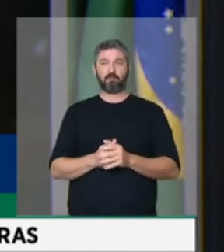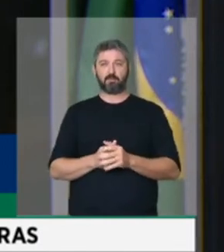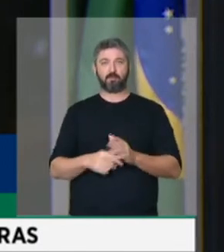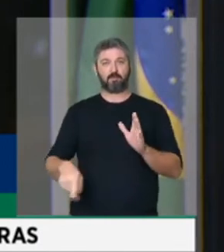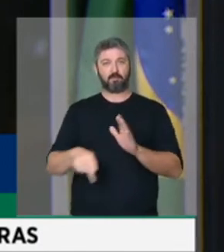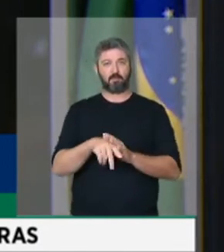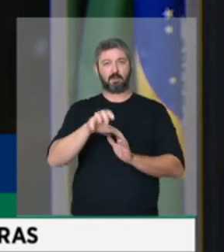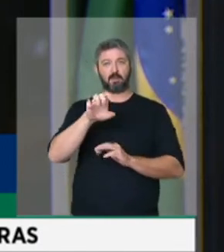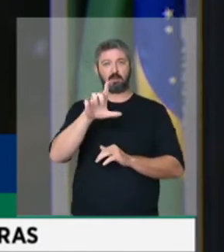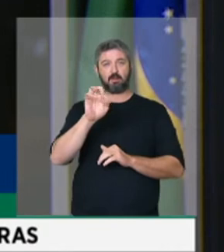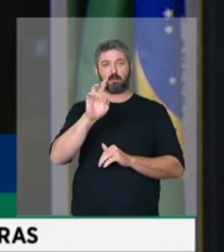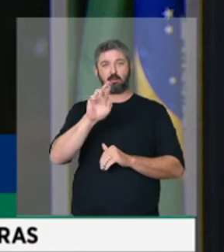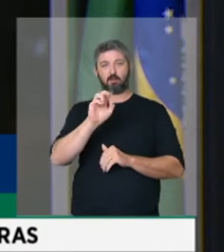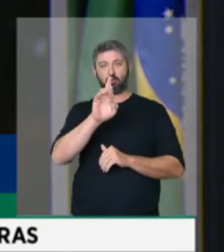MUITA OPORTUNIDADE DE INVESTIMENTO, SERÃO OITO